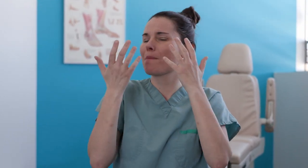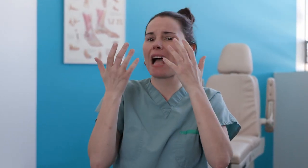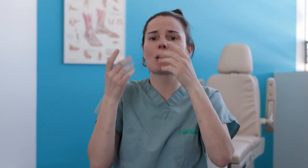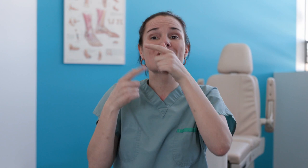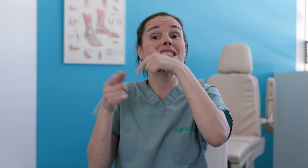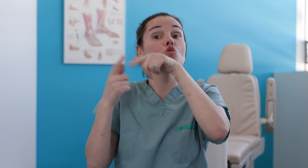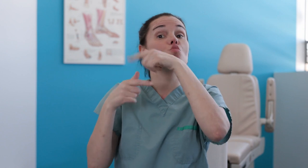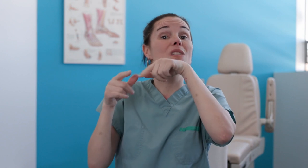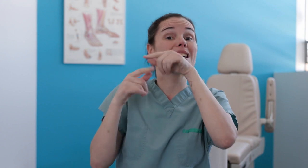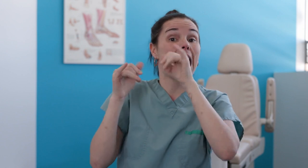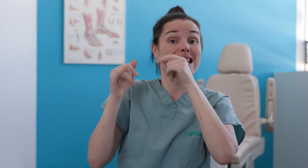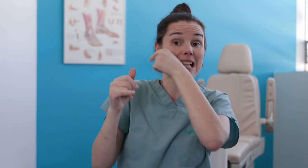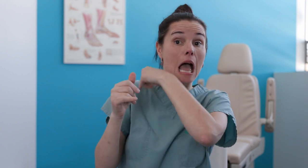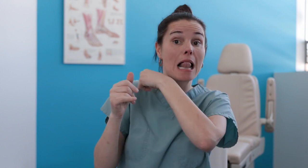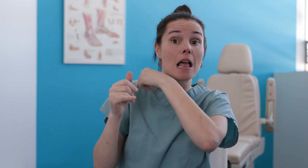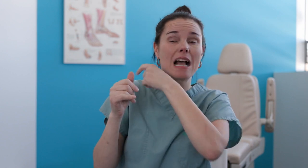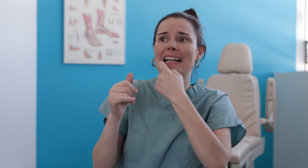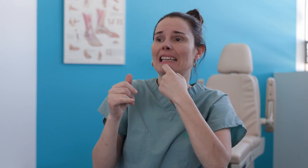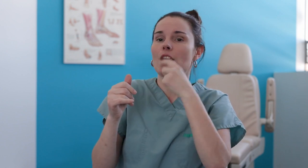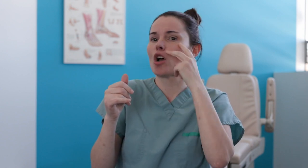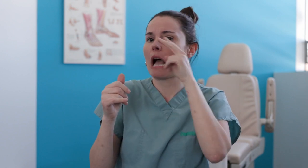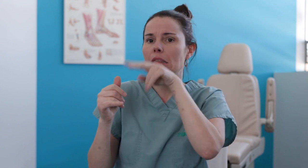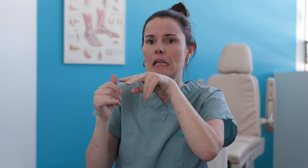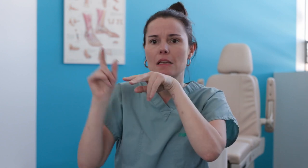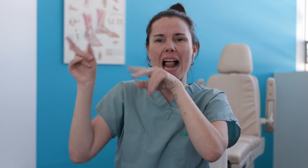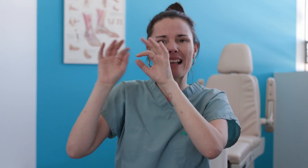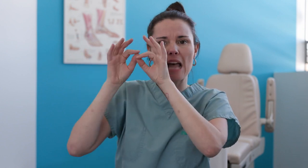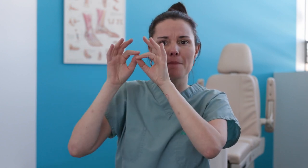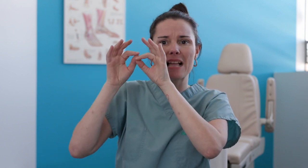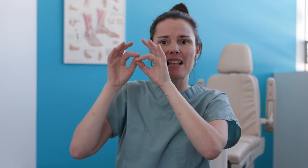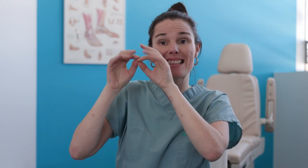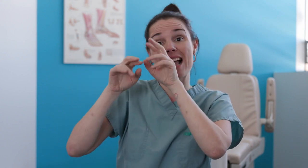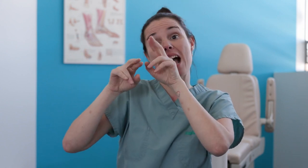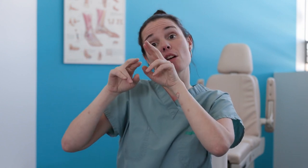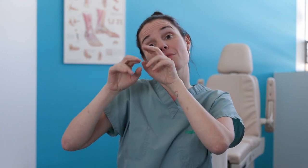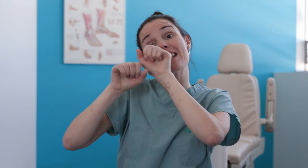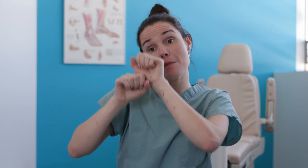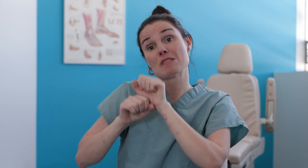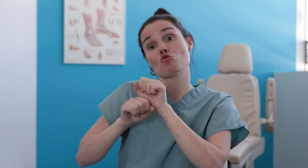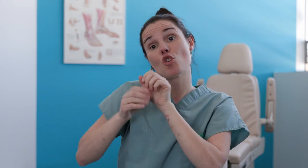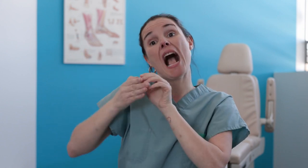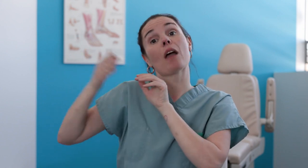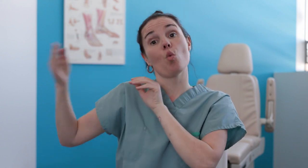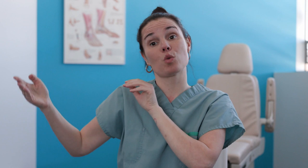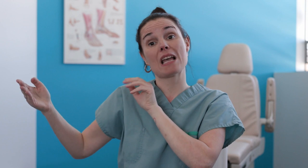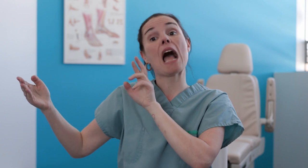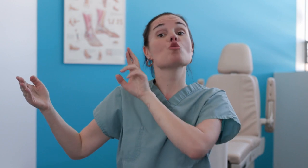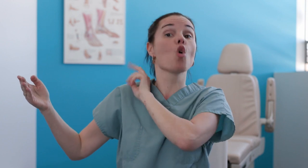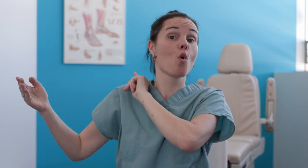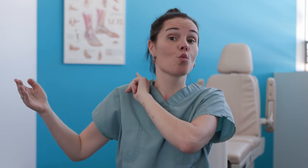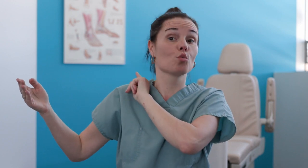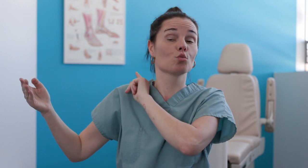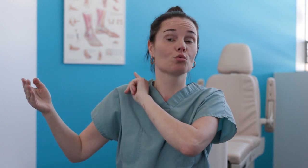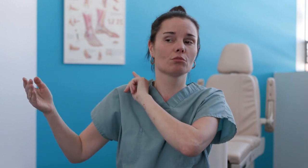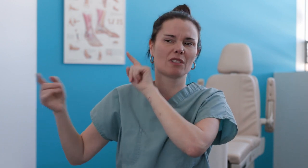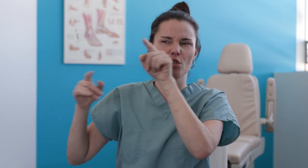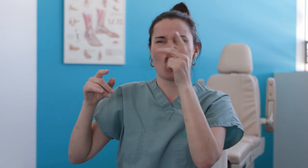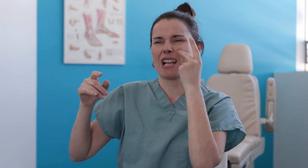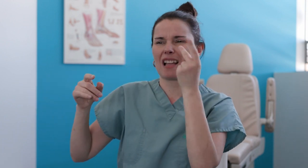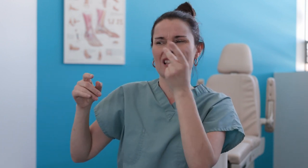C'est plus à savoir comment se situer dans la salle, qui regarder. Est-ce que je regarde l'interprète? Habituellement, elle est à côté, en recul.